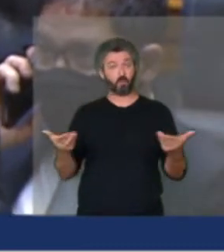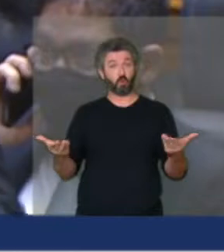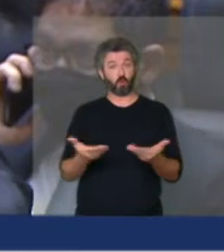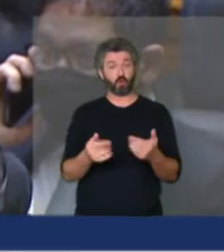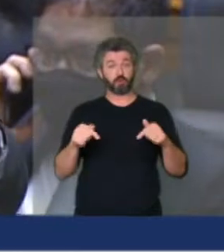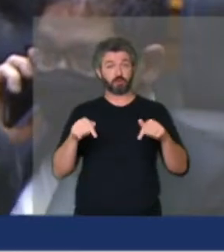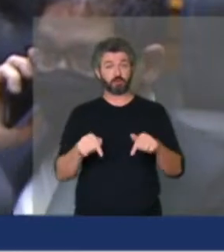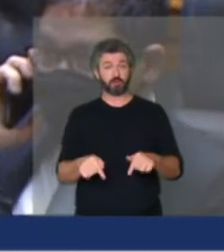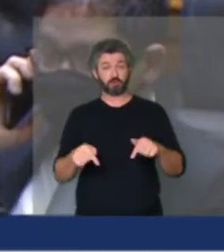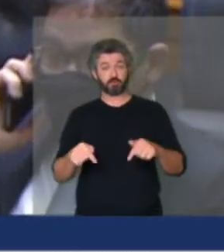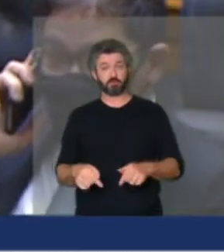LÚ CIA-- QUE AGORA É PREFEITA. DA CIDADE DE MINAS